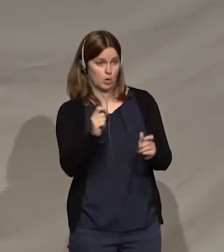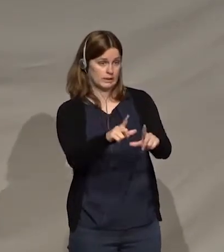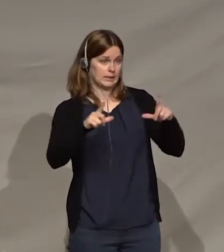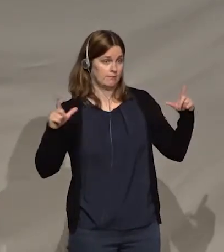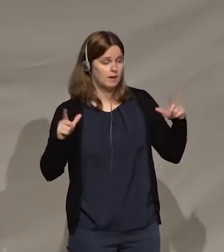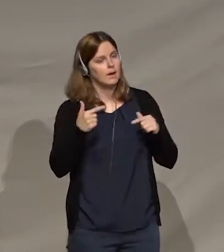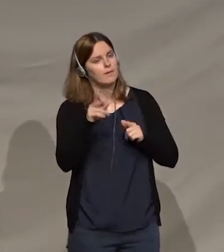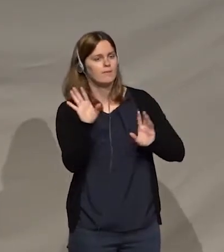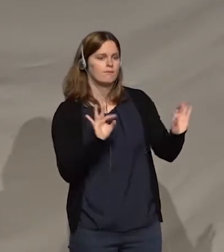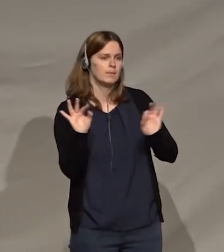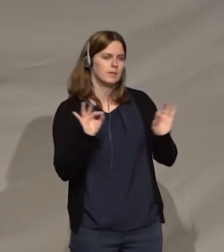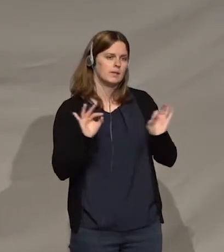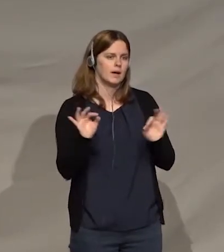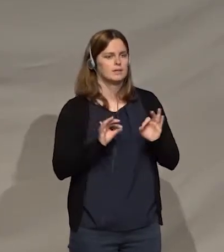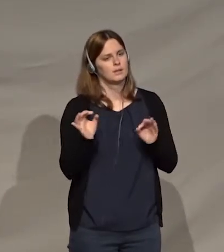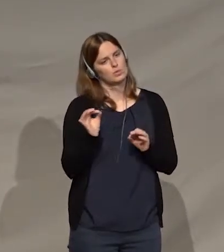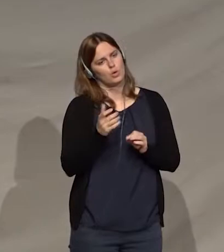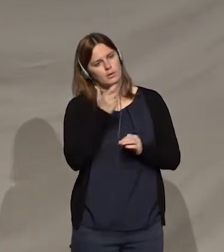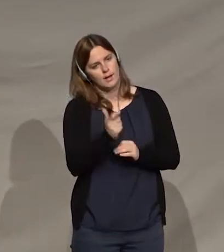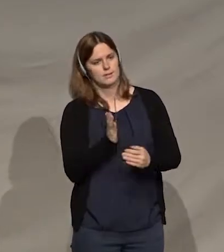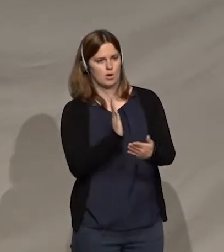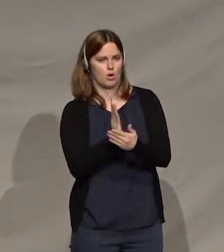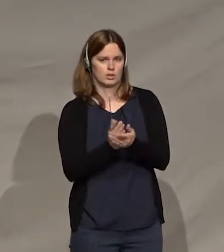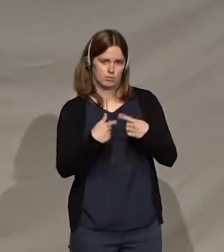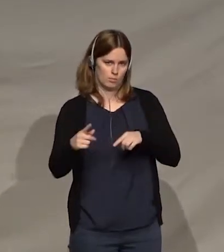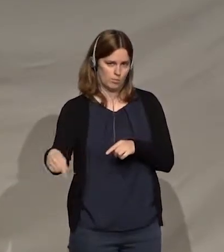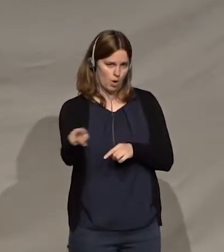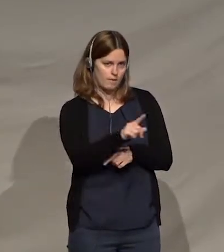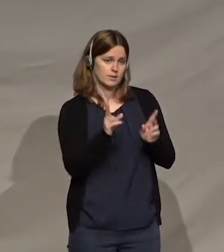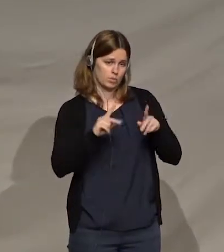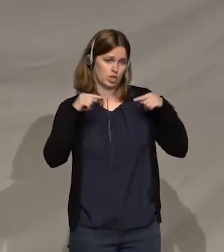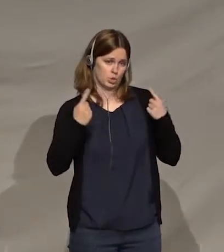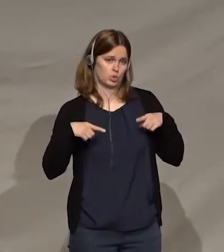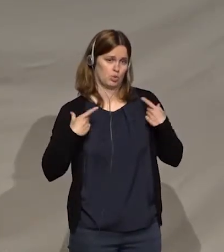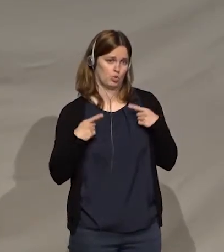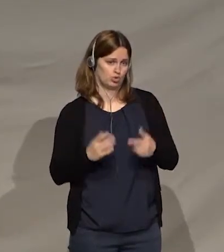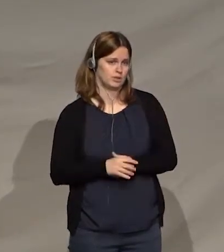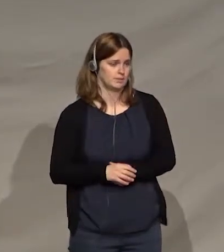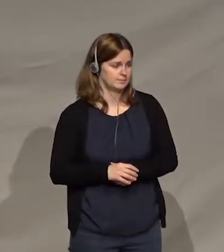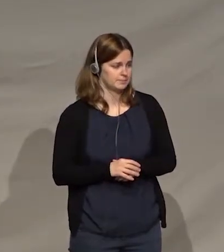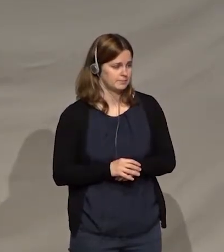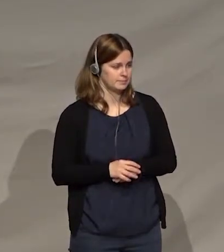Jednou z věcí, které jsme v projektu udělali, jak zmiňovala Tanja, je to, že jsme vytvořili celý e-learningový kurz,